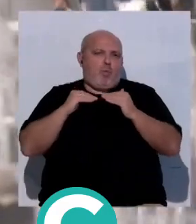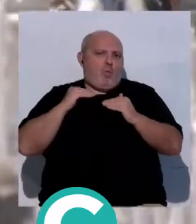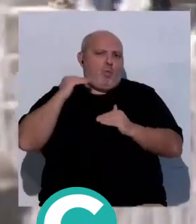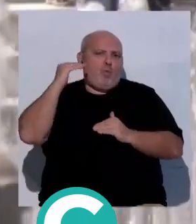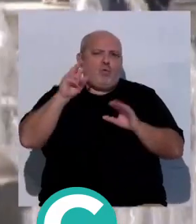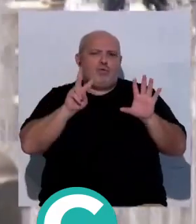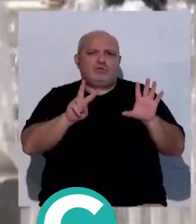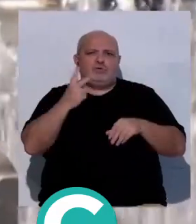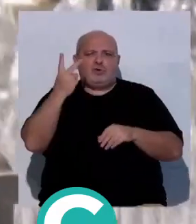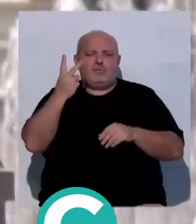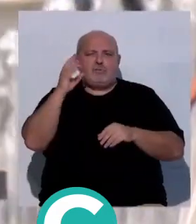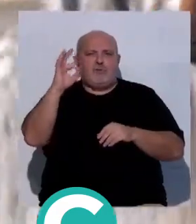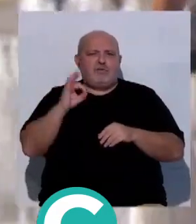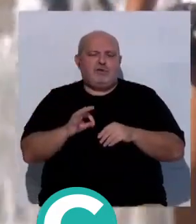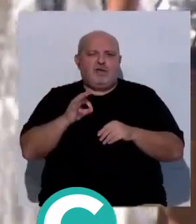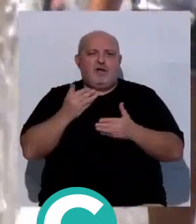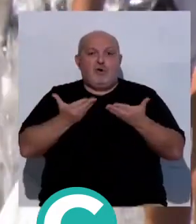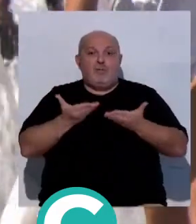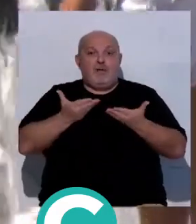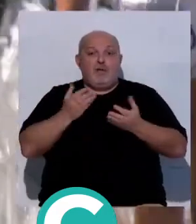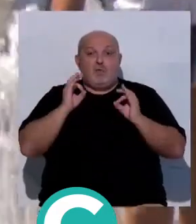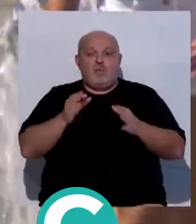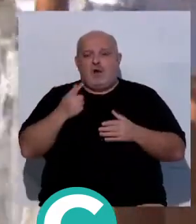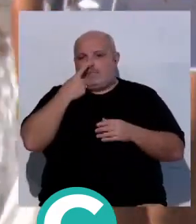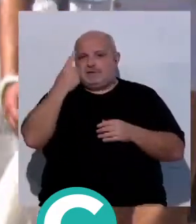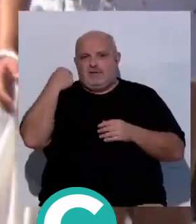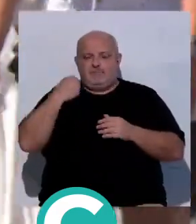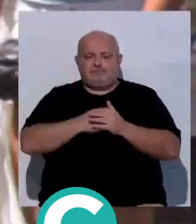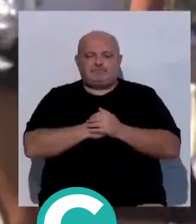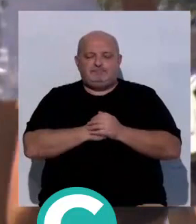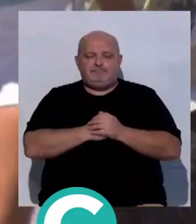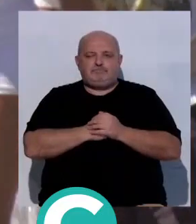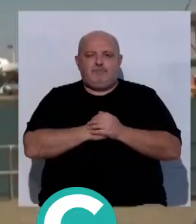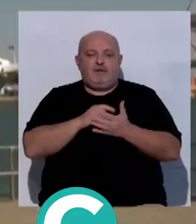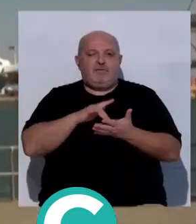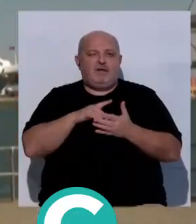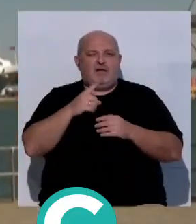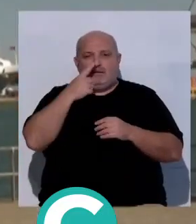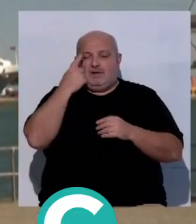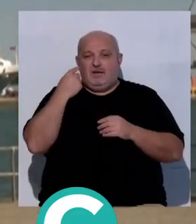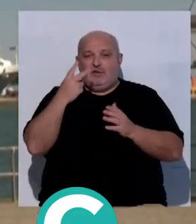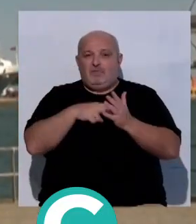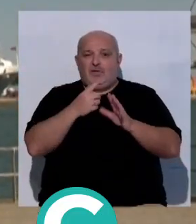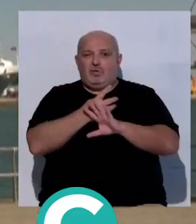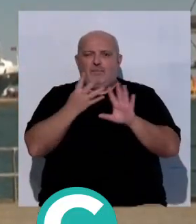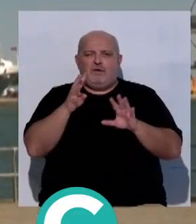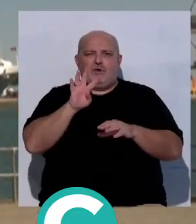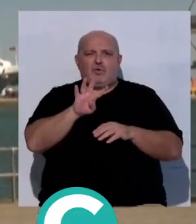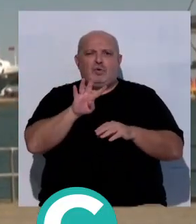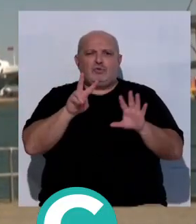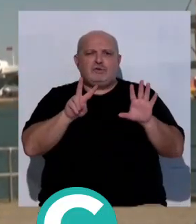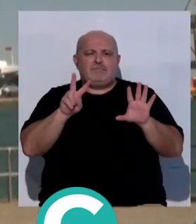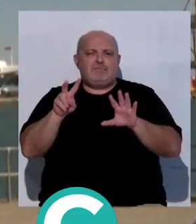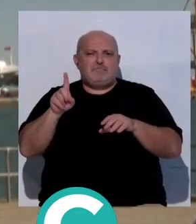72 por con respecto al mismo periodo del año anterior hasta la fecha el año 2019 con 4773